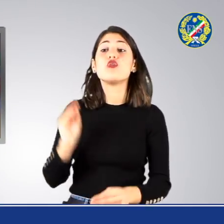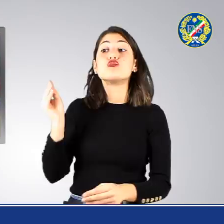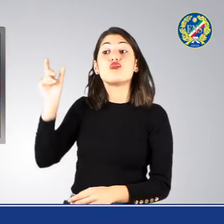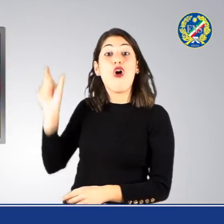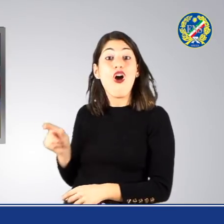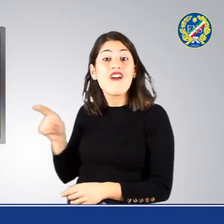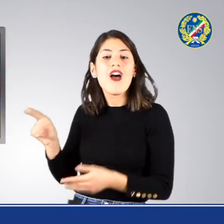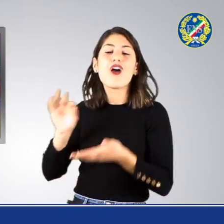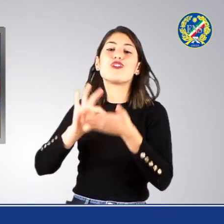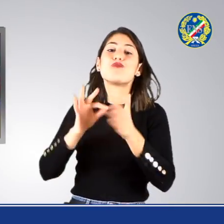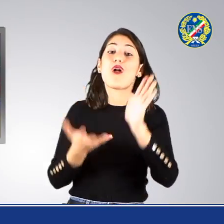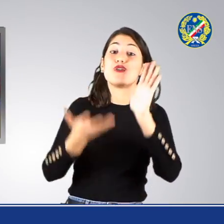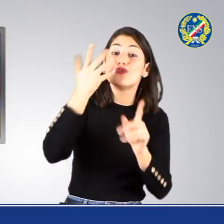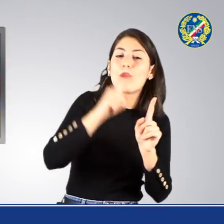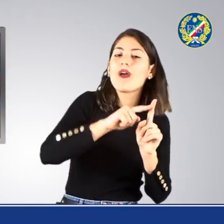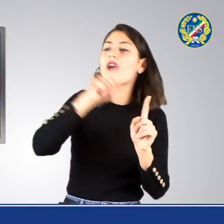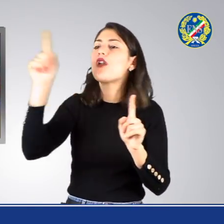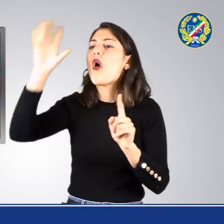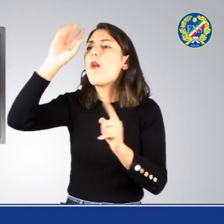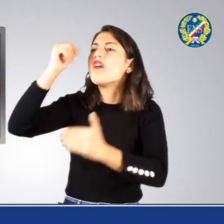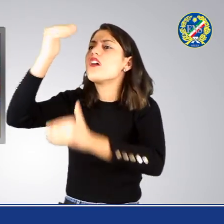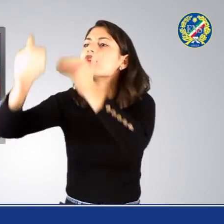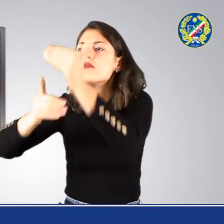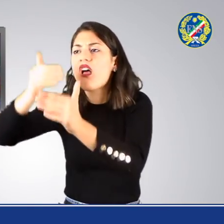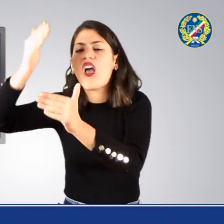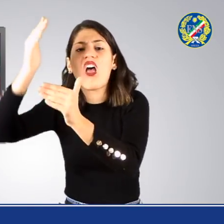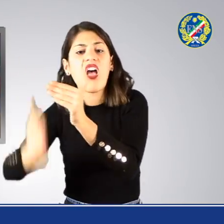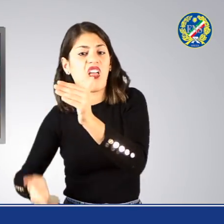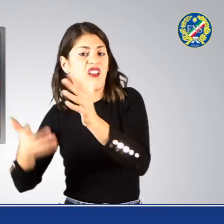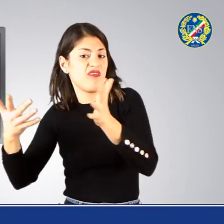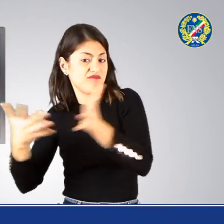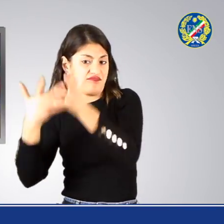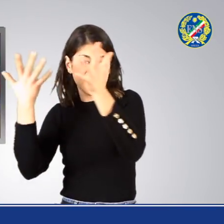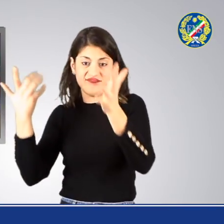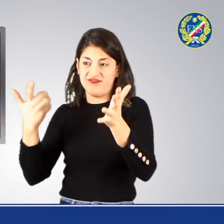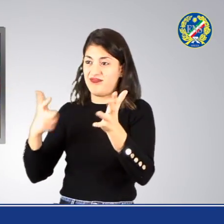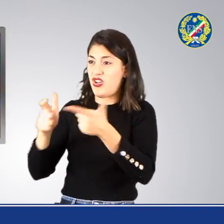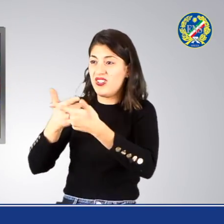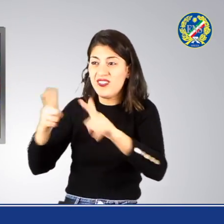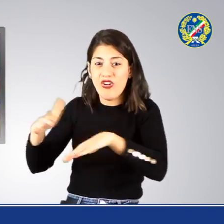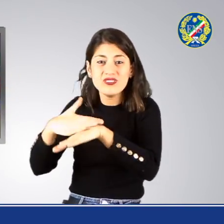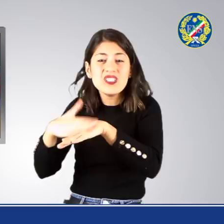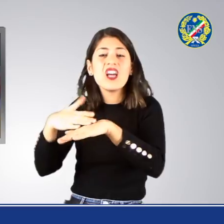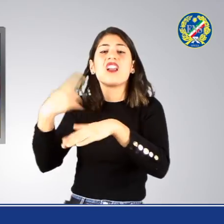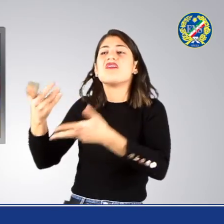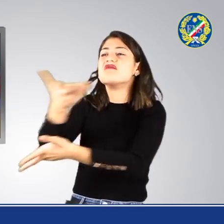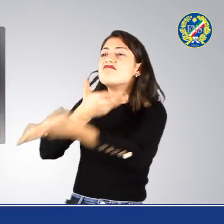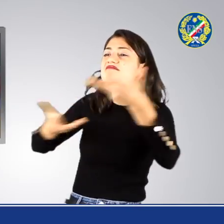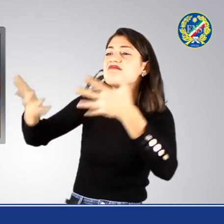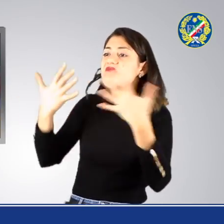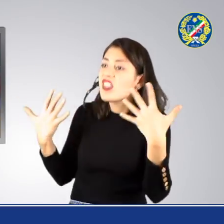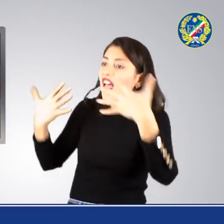del giovane che più si avvicina ai gradi di istruzione superiore e più trova difficoltà, dove sono carenti o del tutto assenti servizi di assistenza e interpretariato